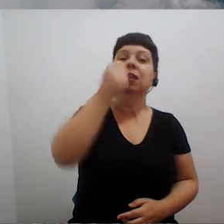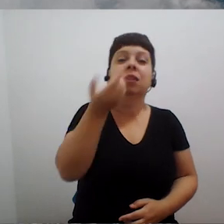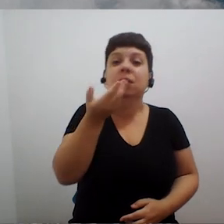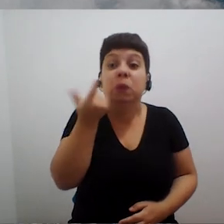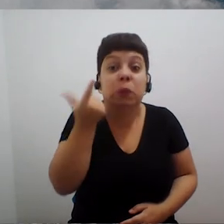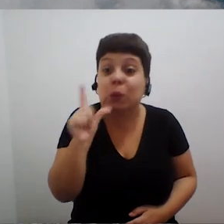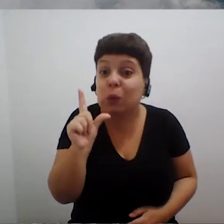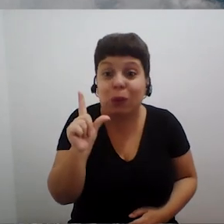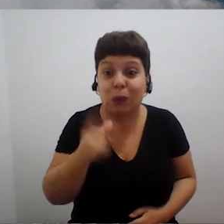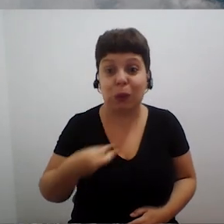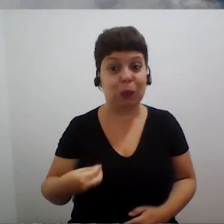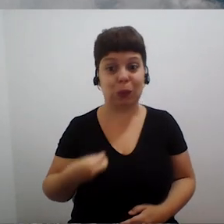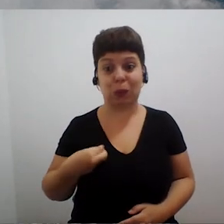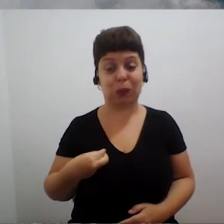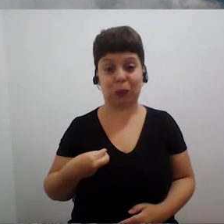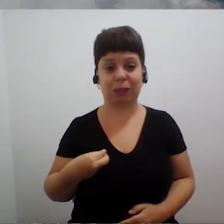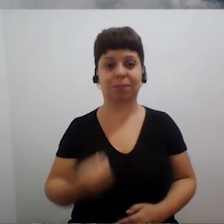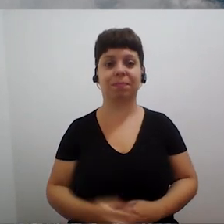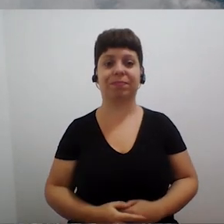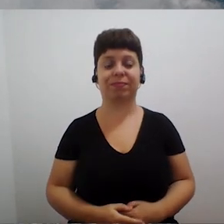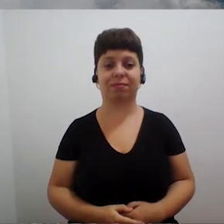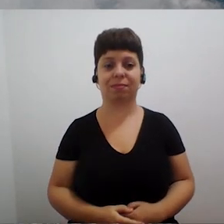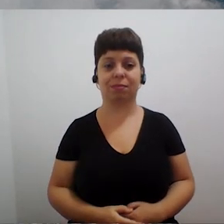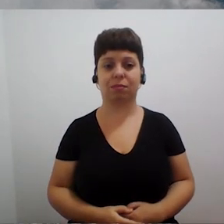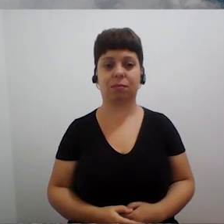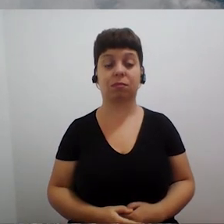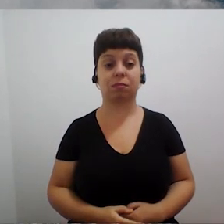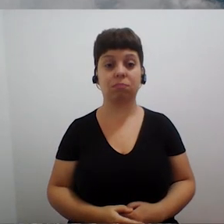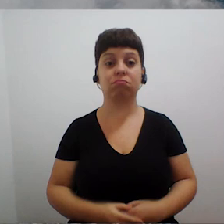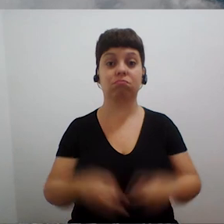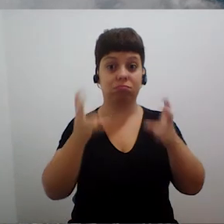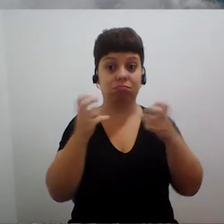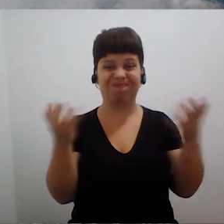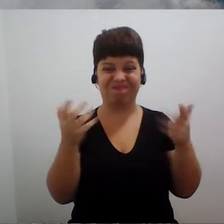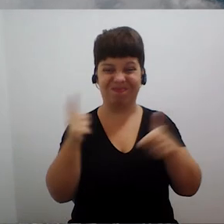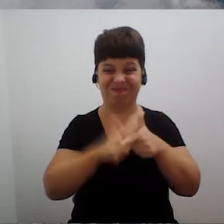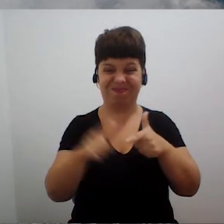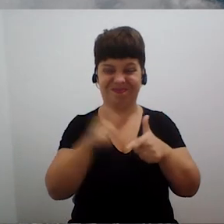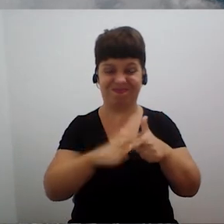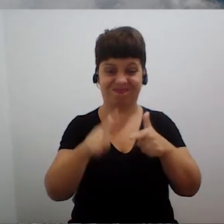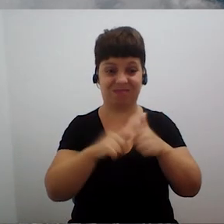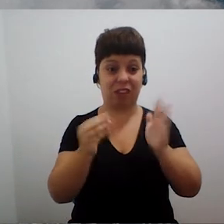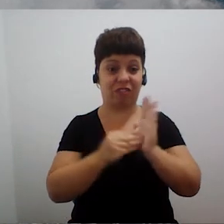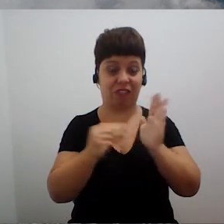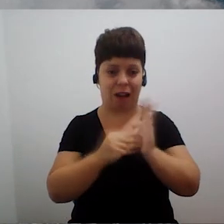Percebemos hoje a crise hídrica que estamos vivendo, motivado por tantas causas.